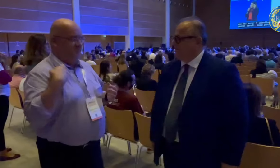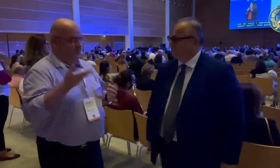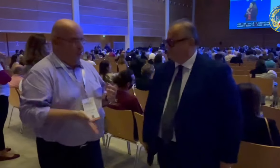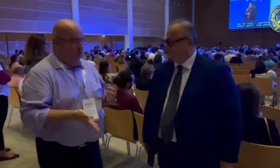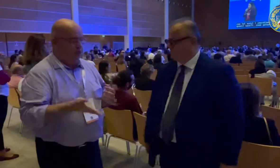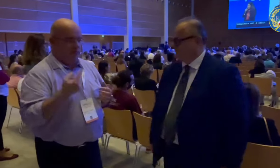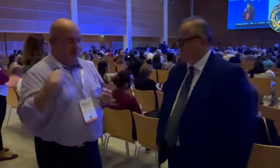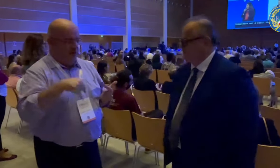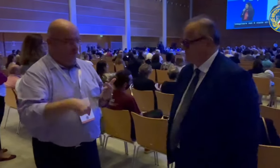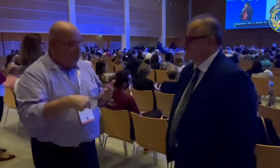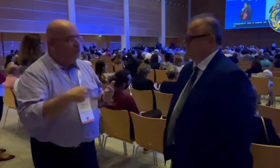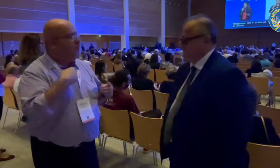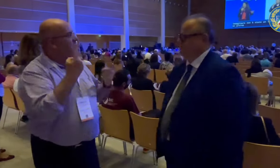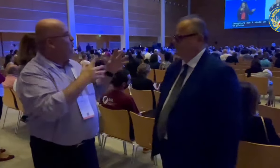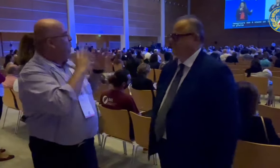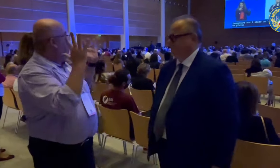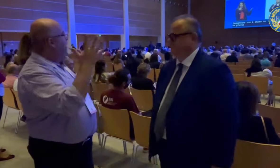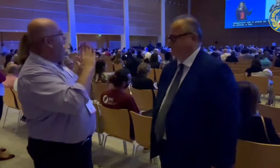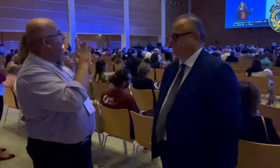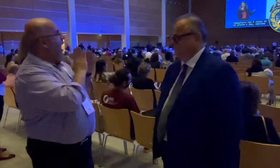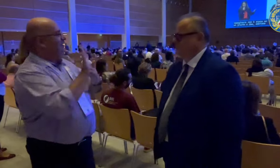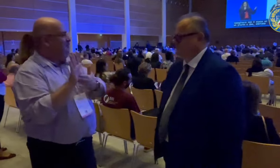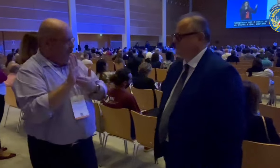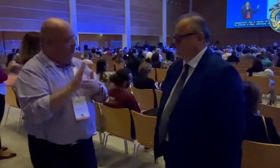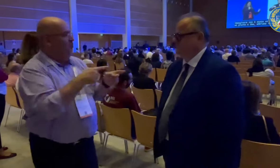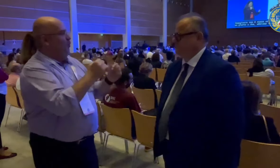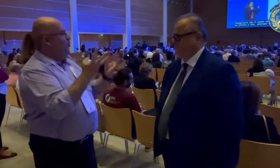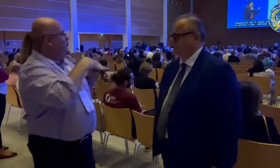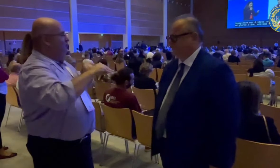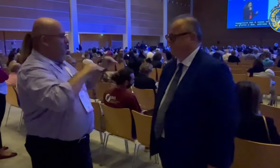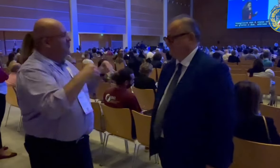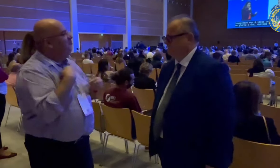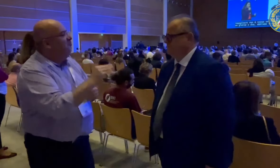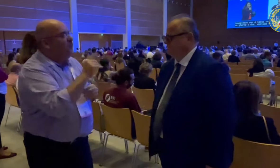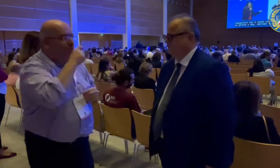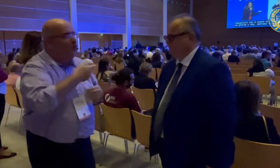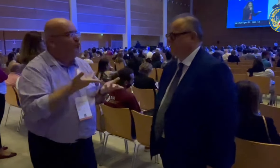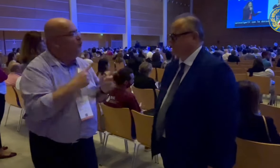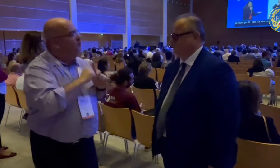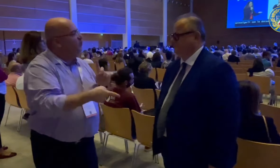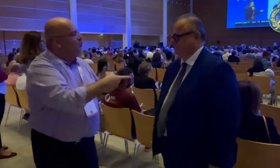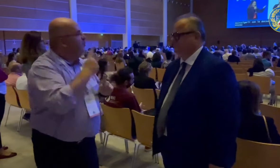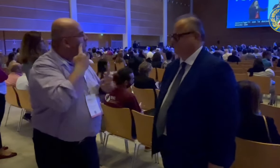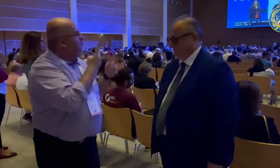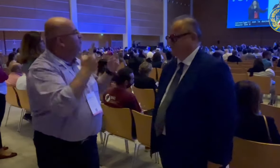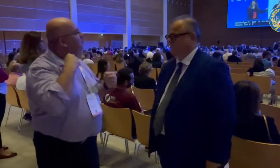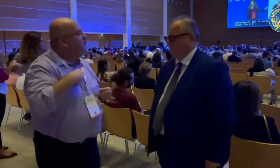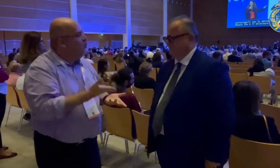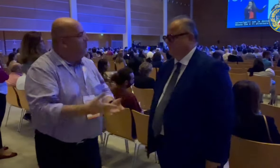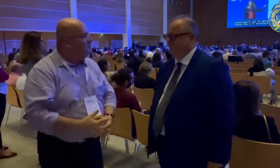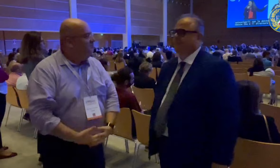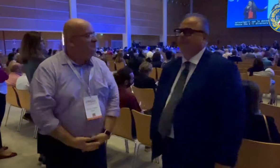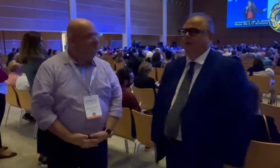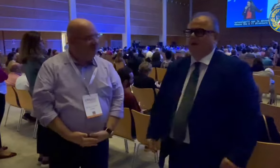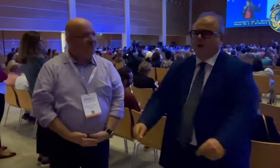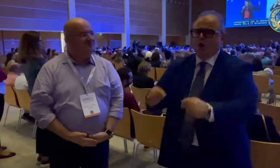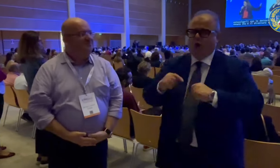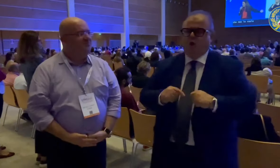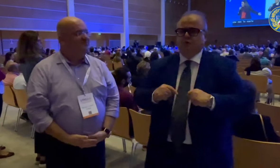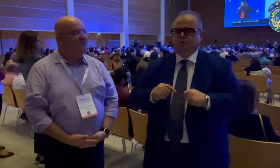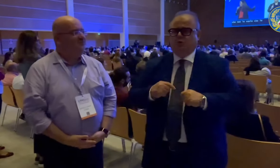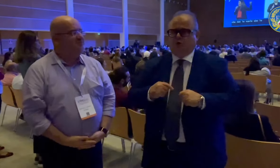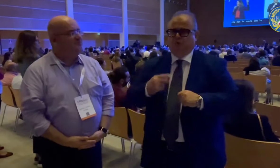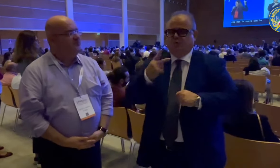Si è conclusa oggi la due giorni di eventi nell’ambito dell’ExpoAID”, quali sono le sue impressioni?